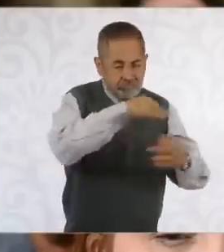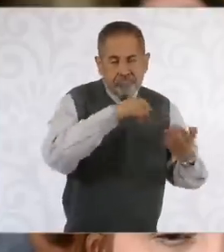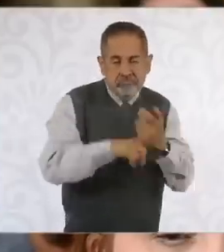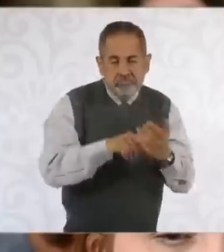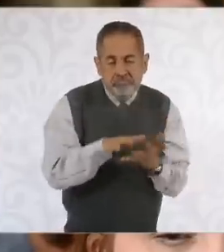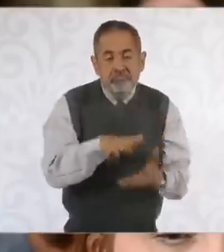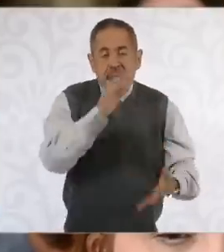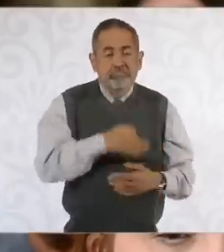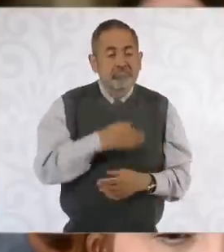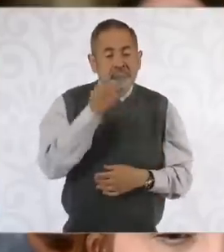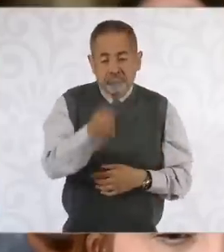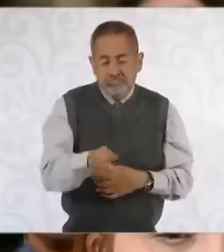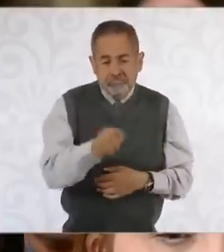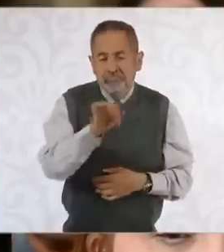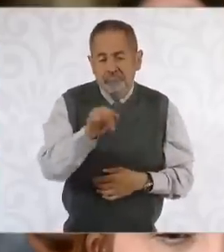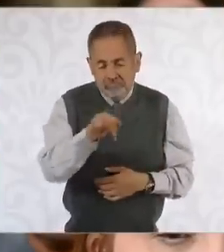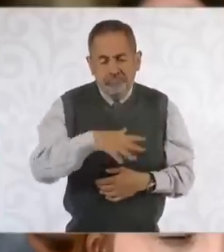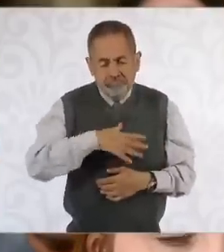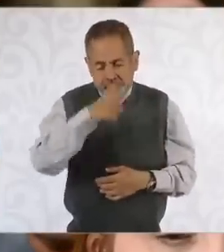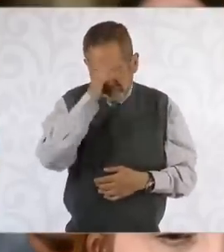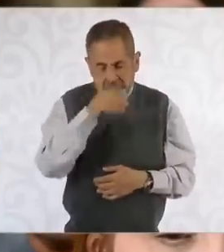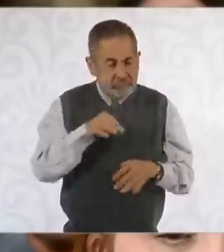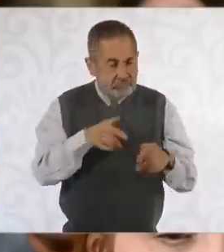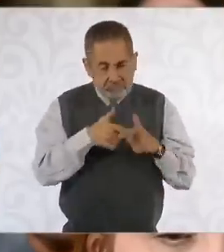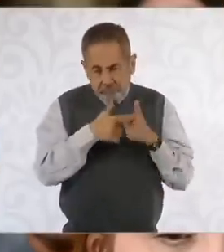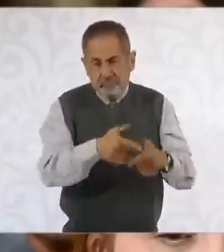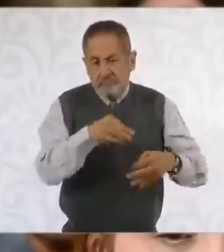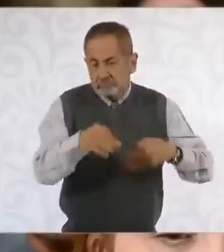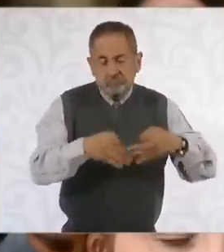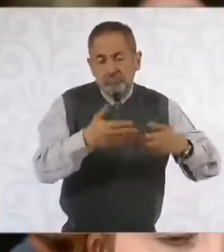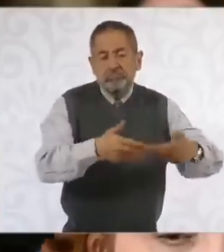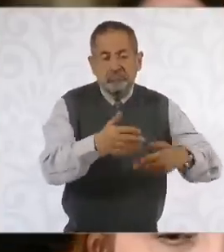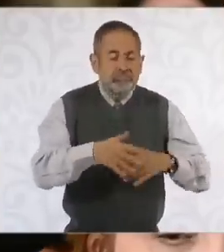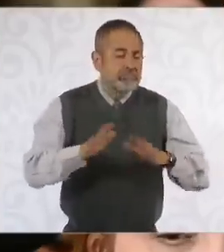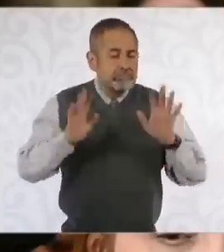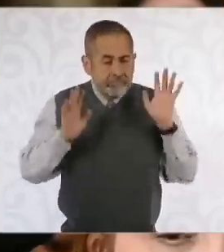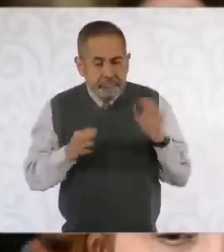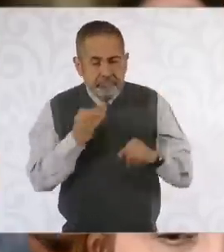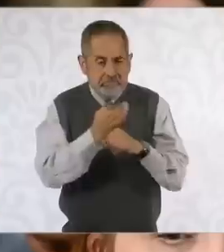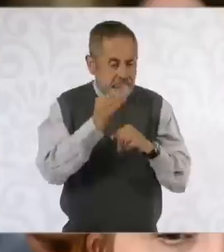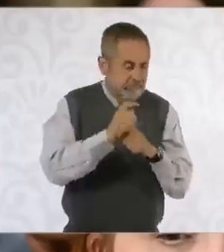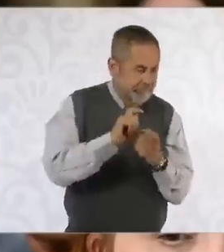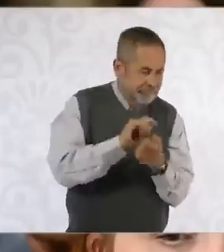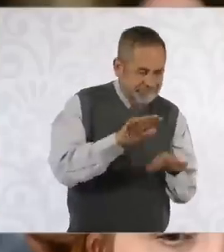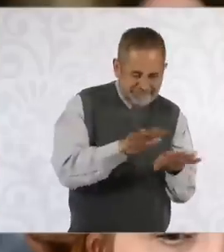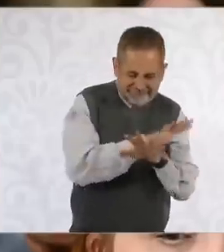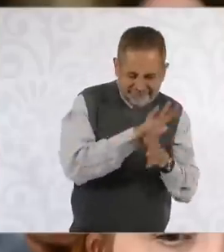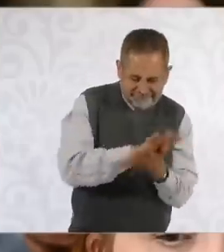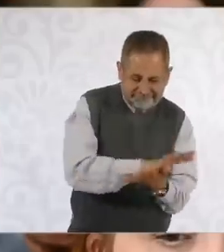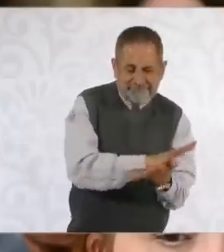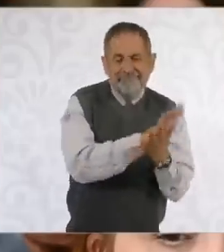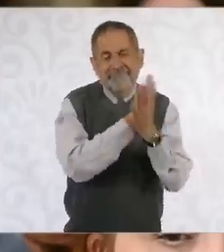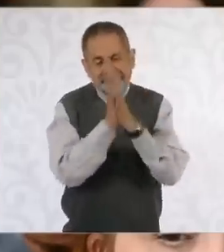no están aceptando ir a la elección pero es toda una transición porque viene después el tema de